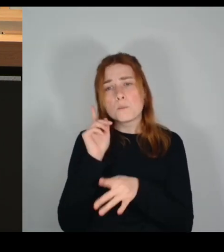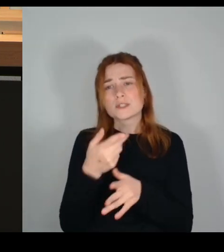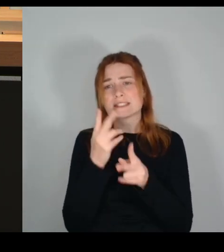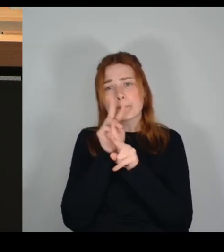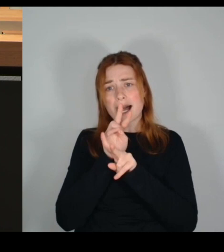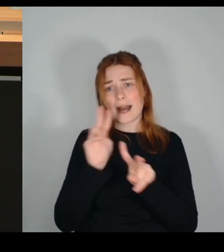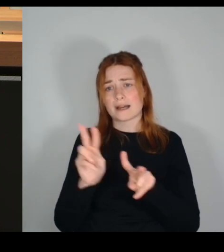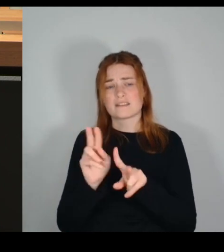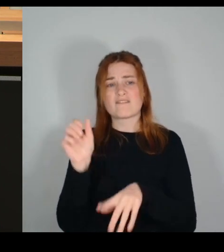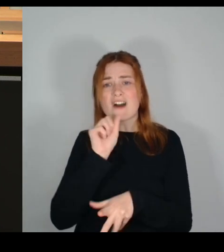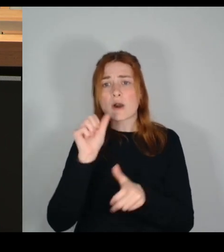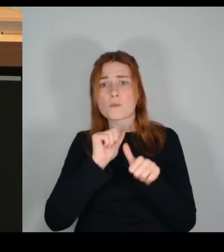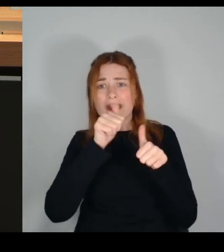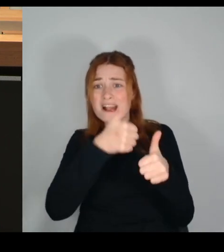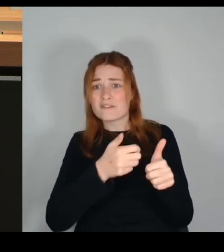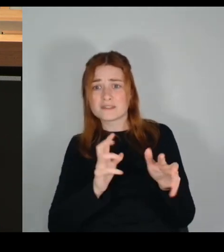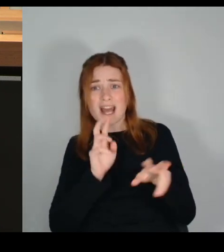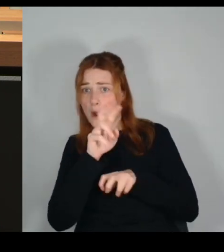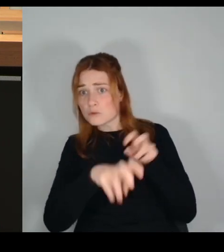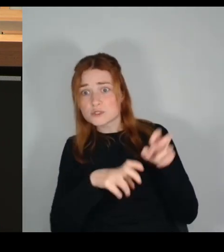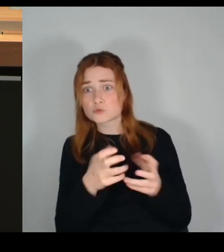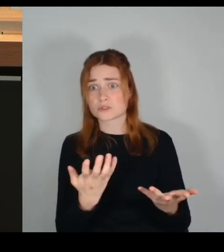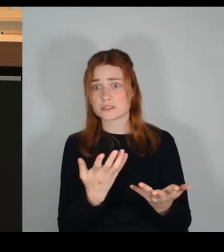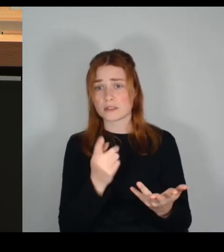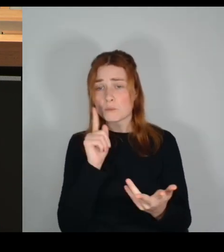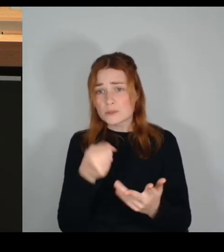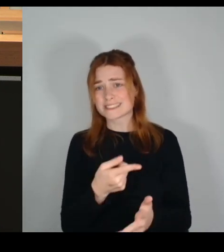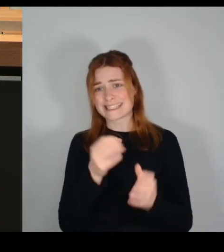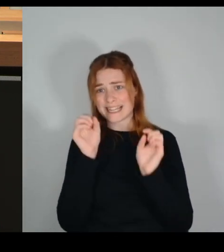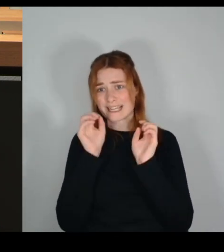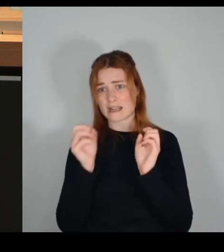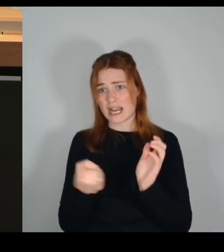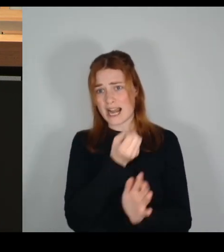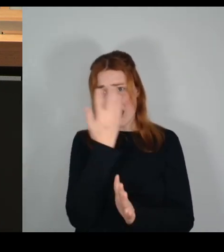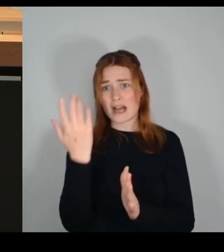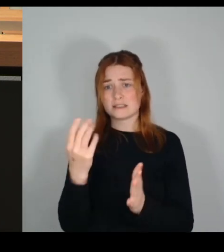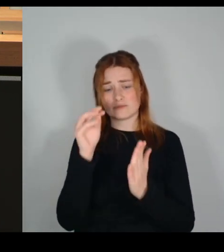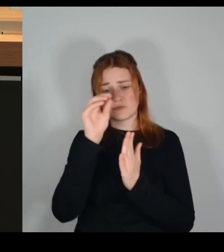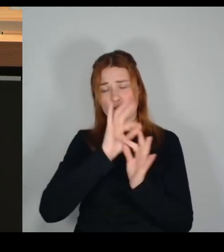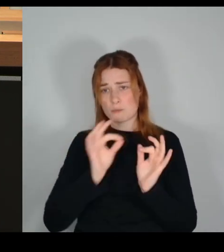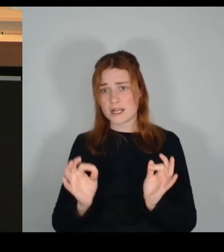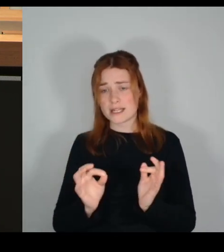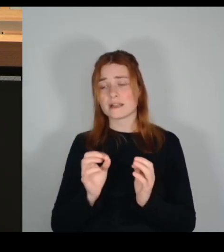Hilfsangebote so zugänglich sind, dass Armutsbetroffen e endlich diese zur Linderung ihrer Not in Anspruch nehmen können.